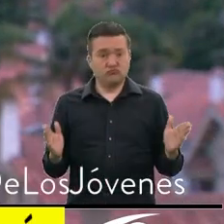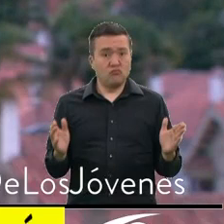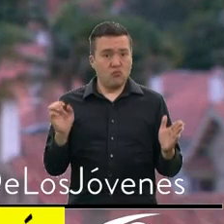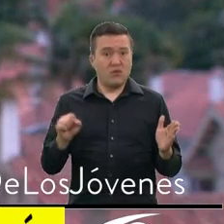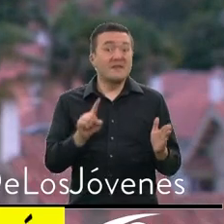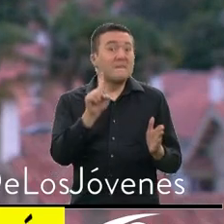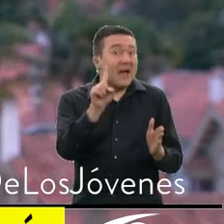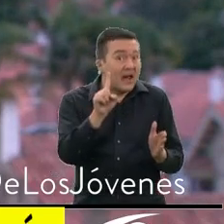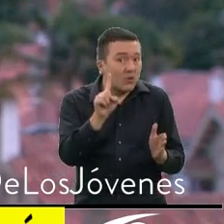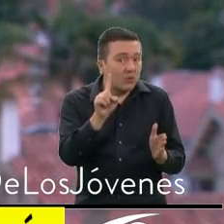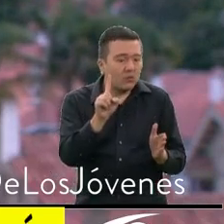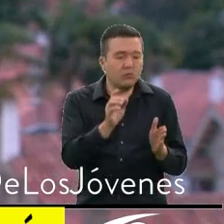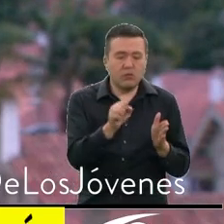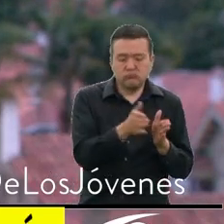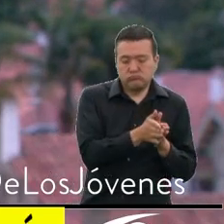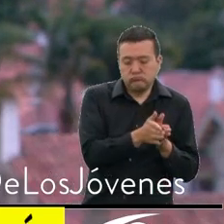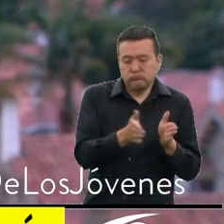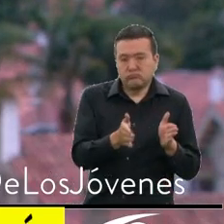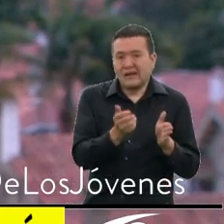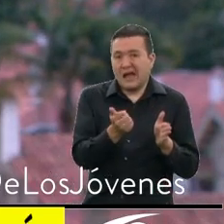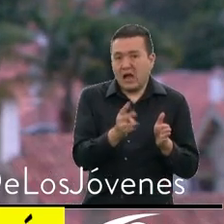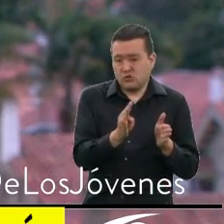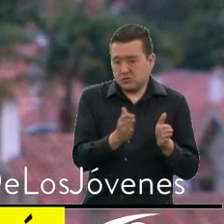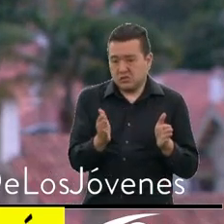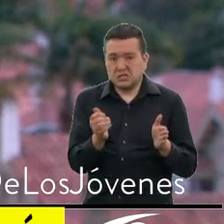lunar de la jornada o los